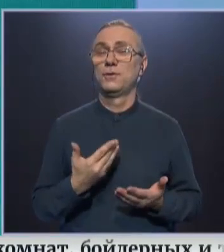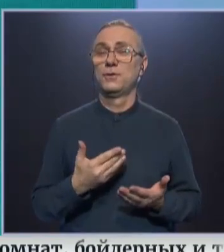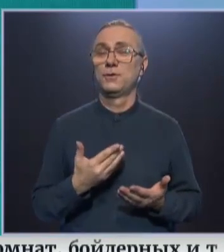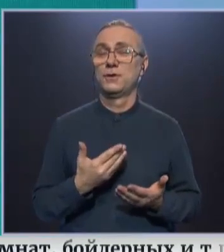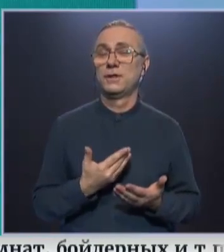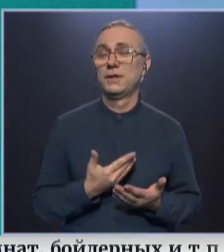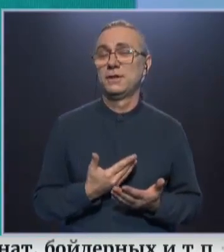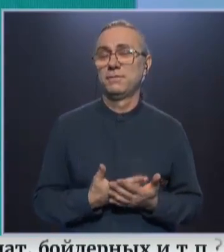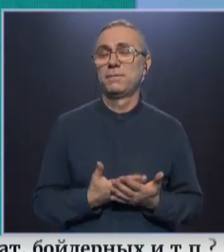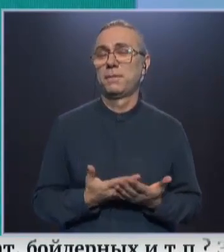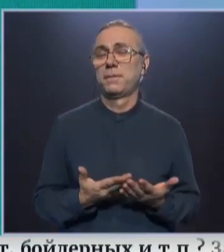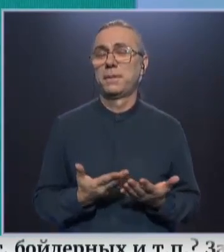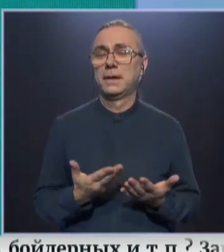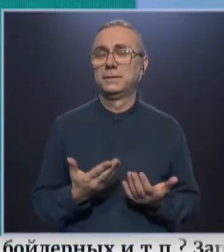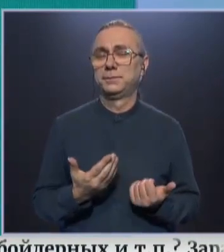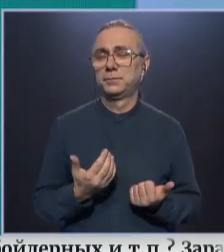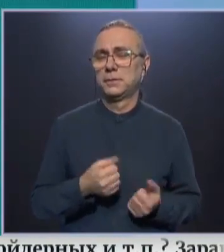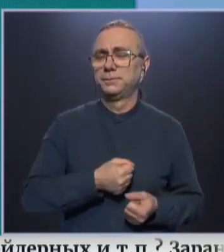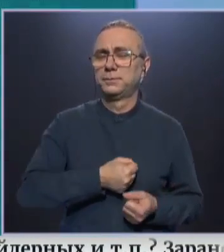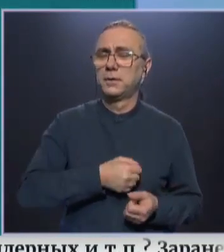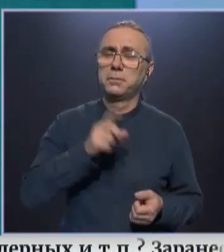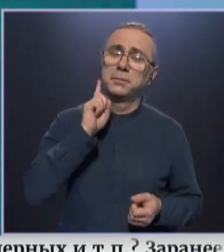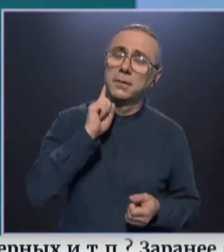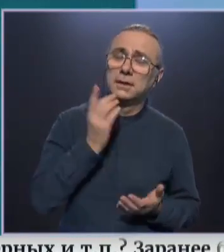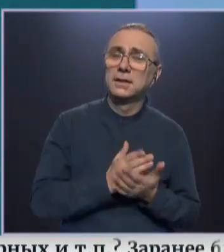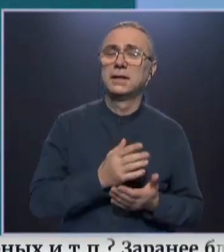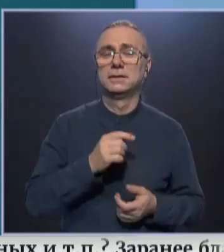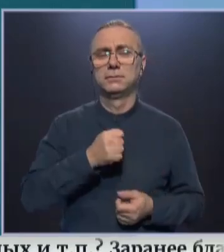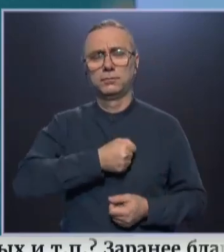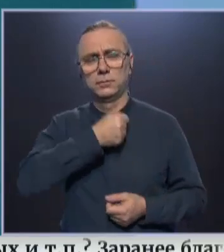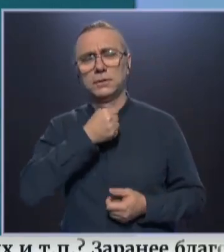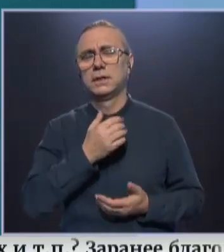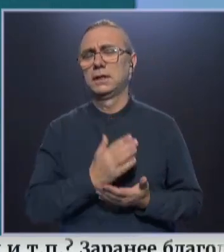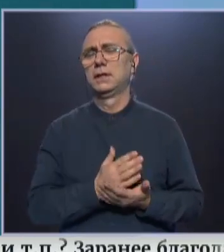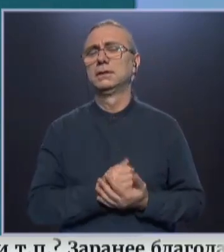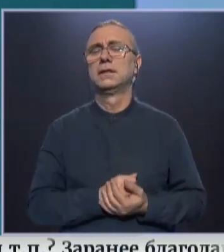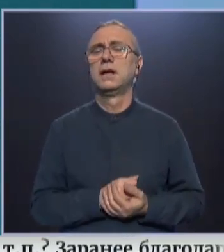благоговейный Старцы Так что само алтарничье может